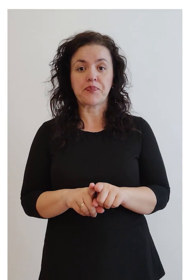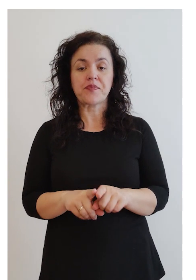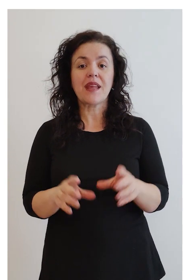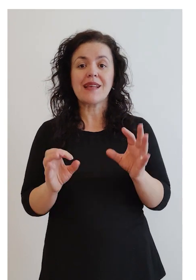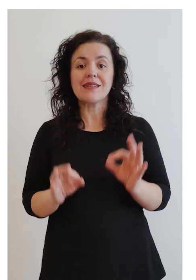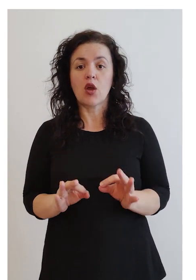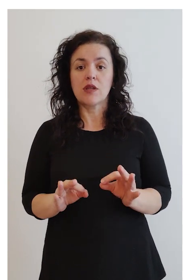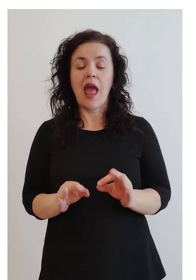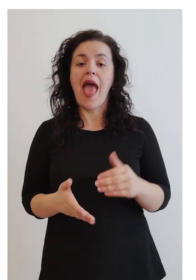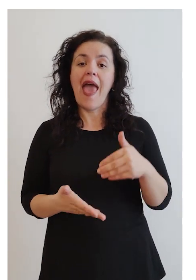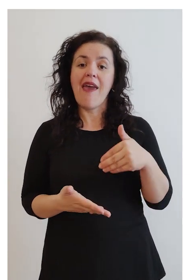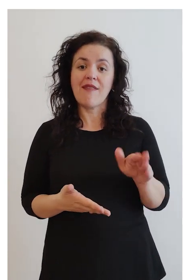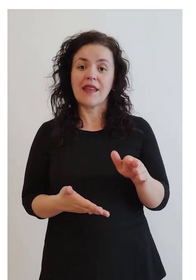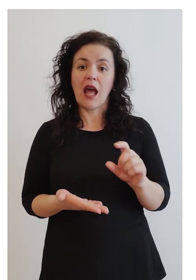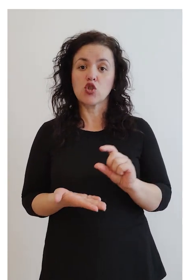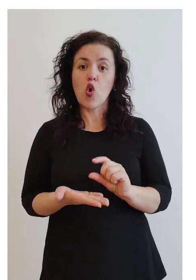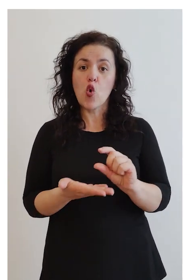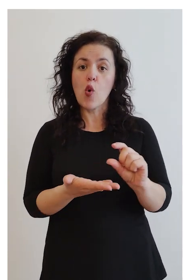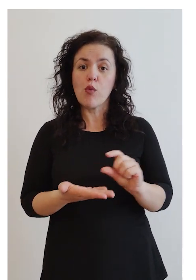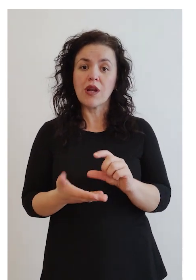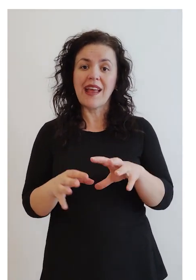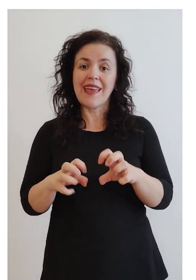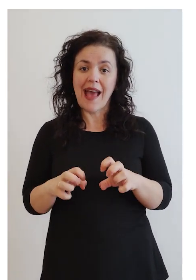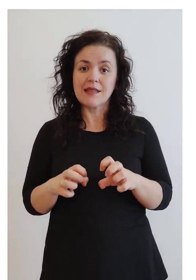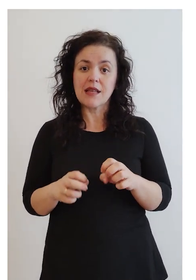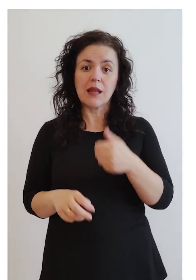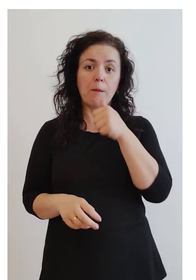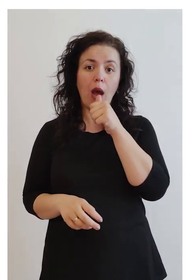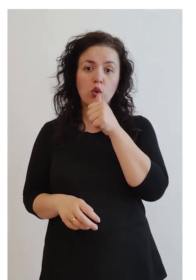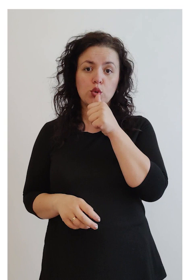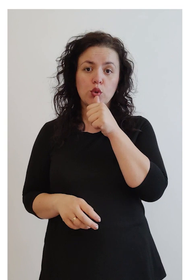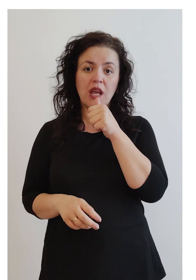Verificați din timp și nu vă bazați pe sfaturile locale.